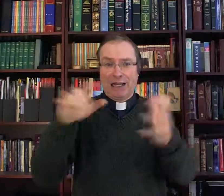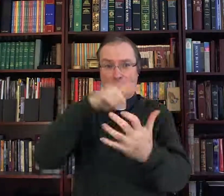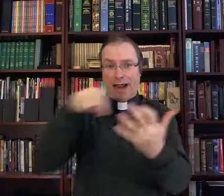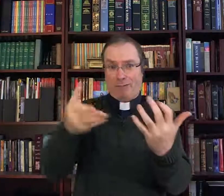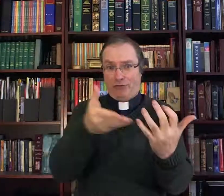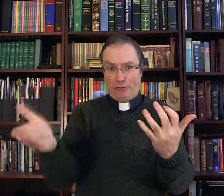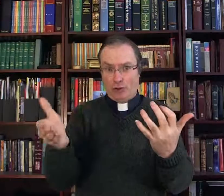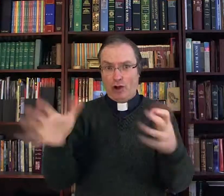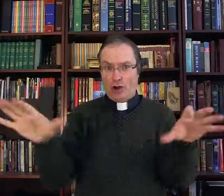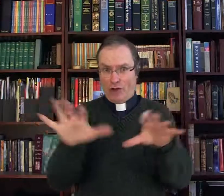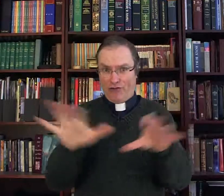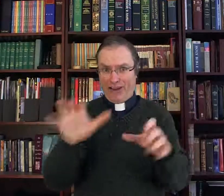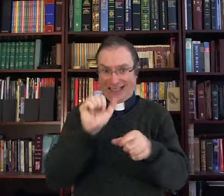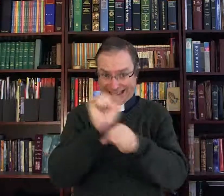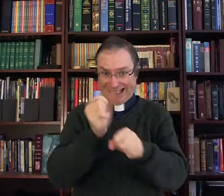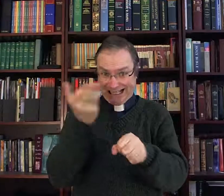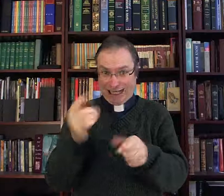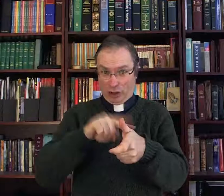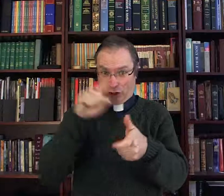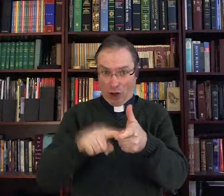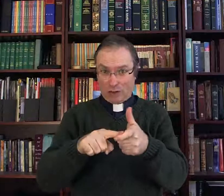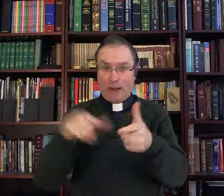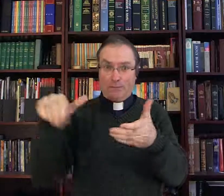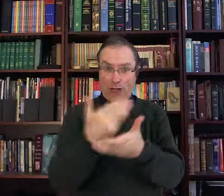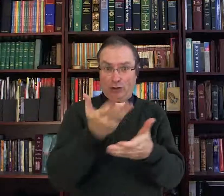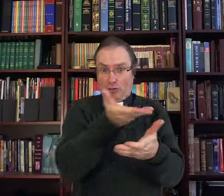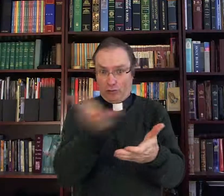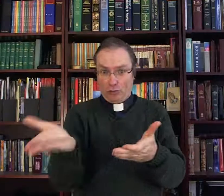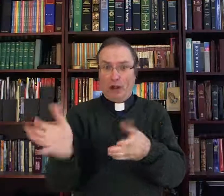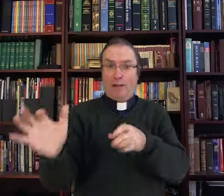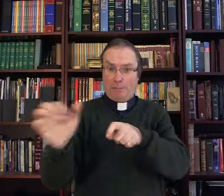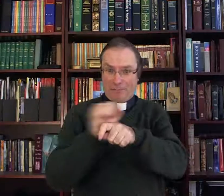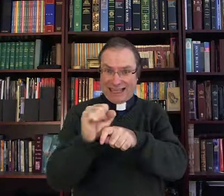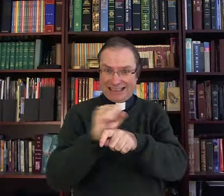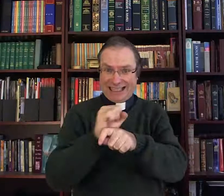parmi vous le fait-il donc parce que vous pratiquez